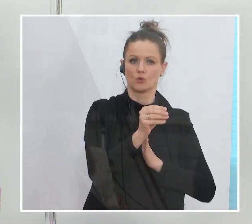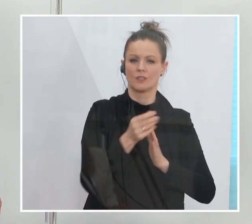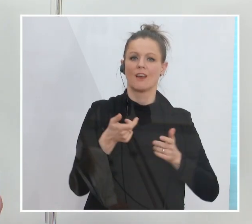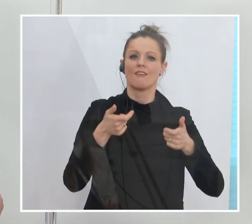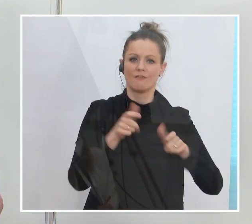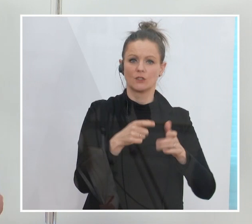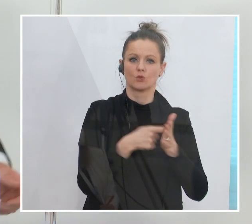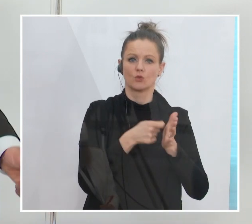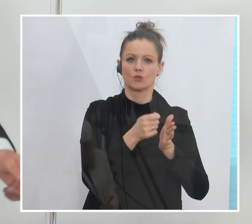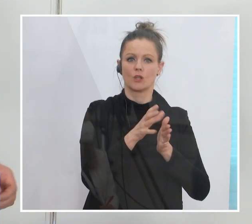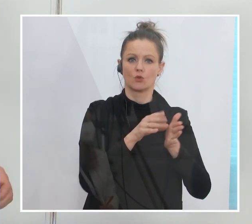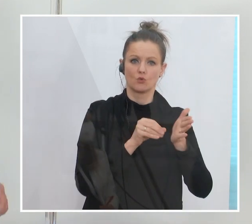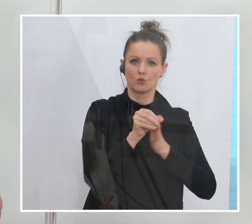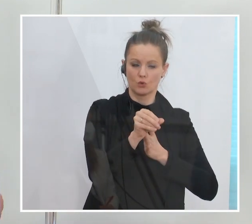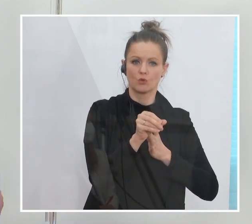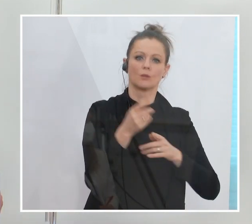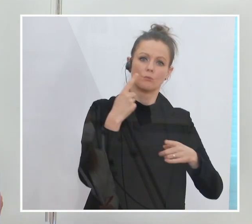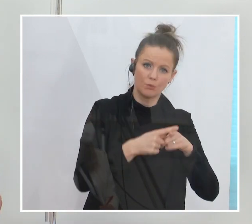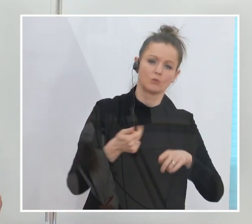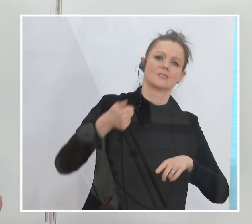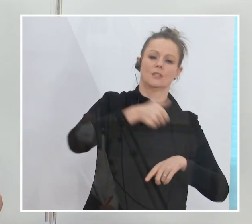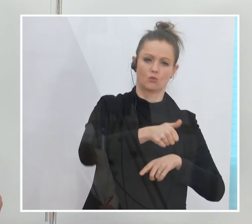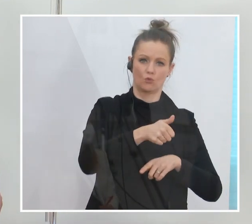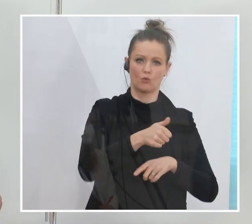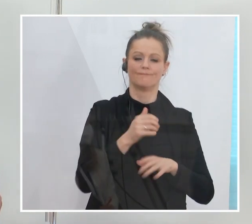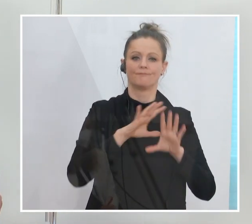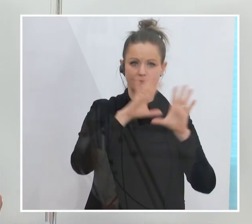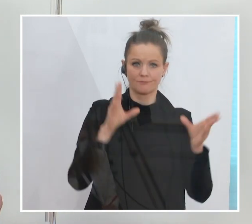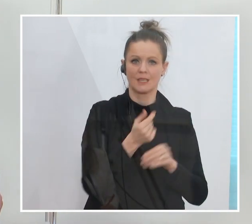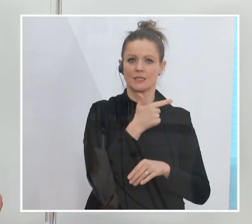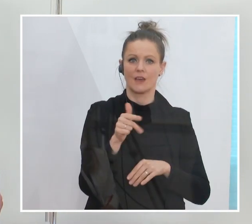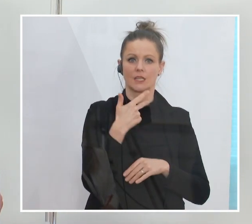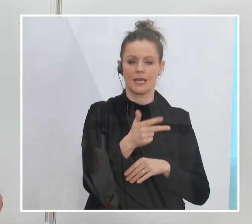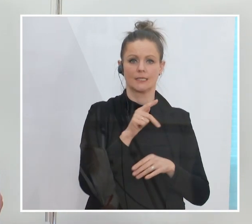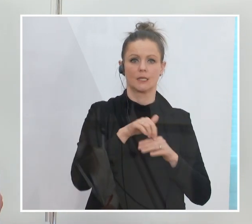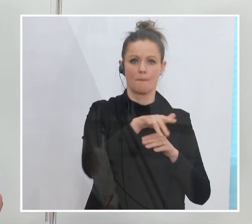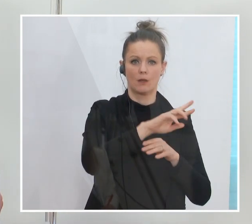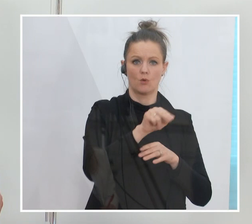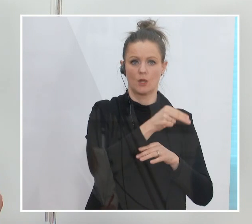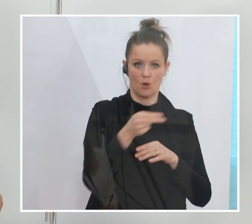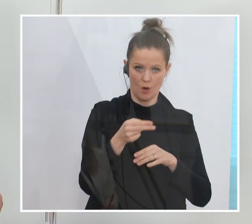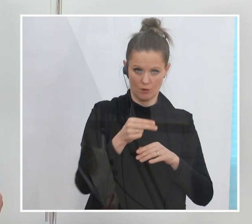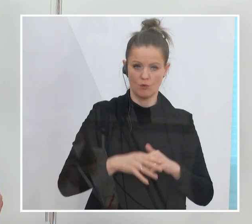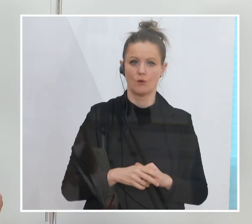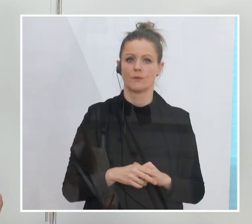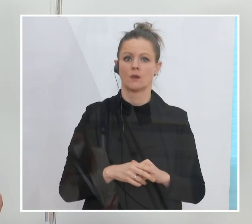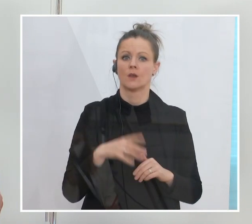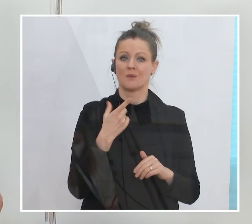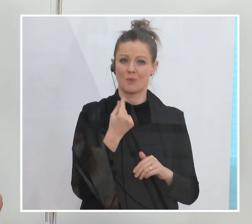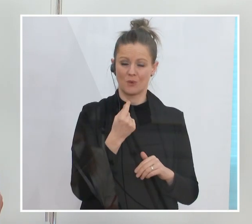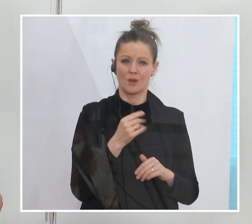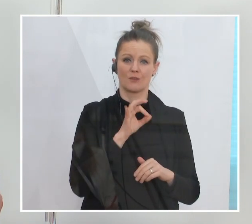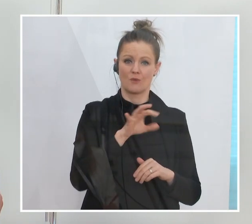wird in der Summe 230 Millionen € ausmachen, und das ist genau für all jene Betriebe gedacht,